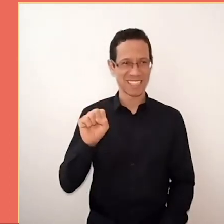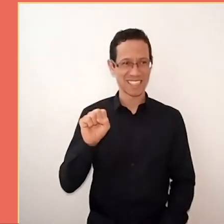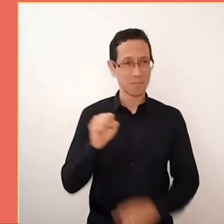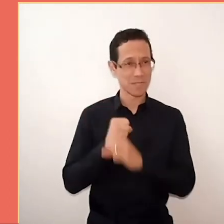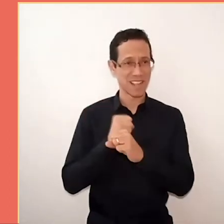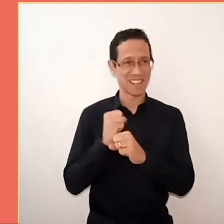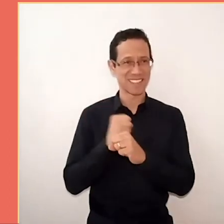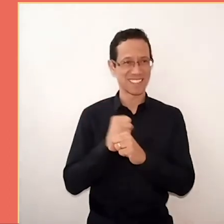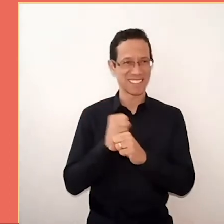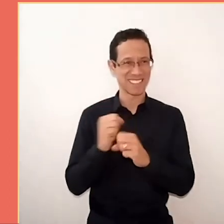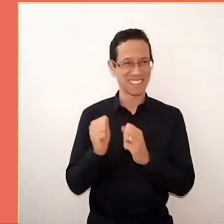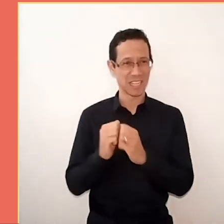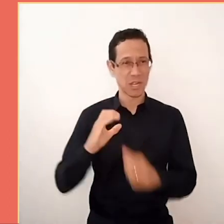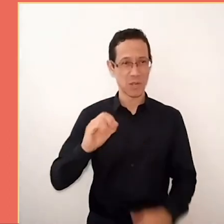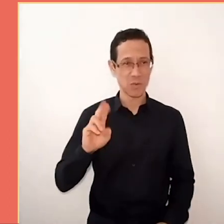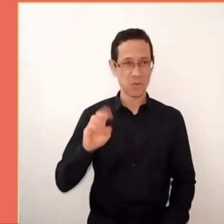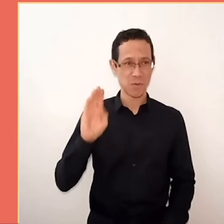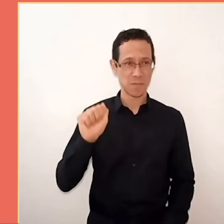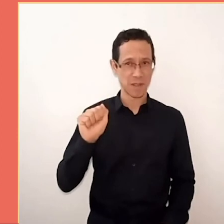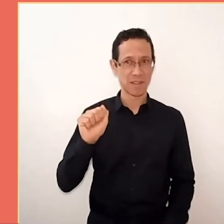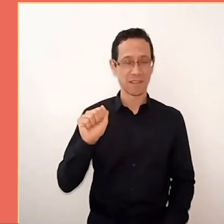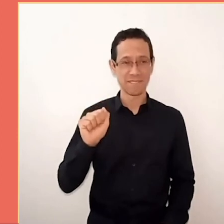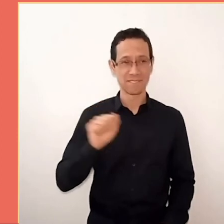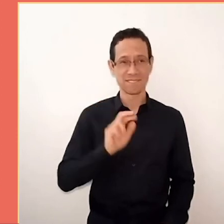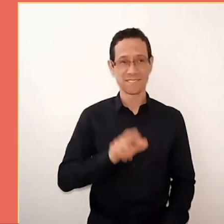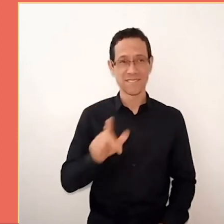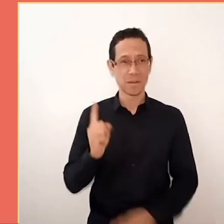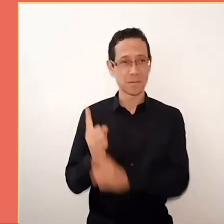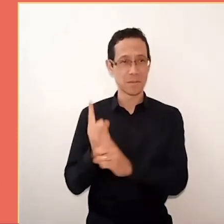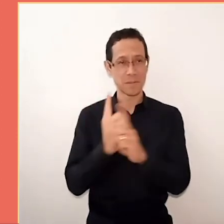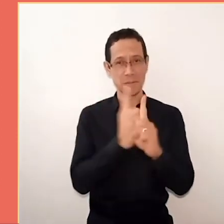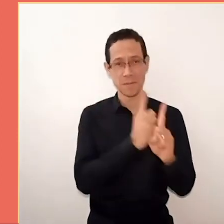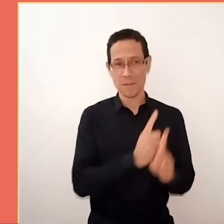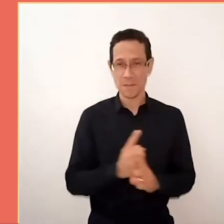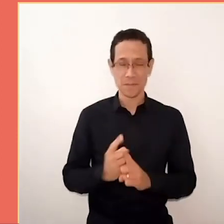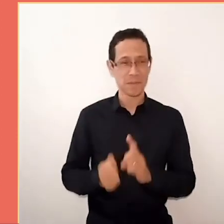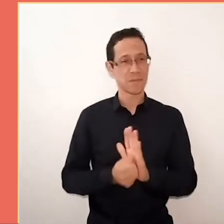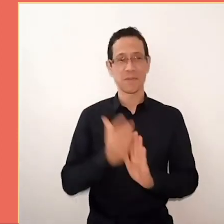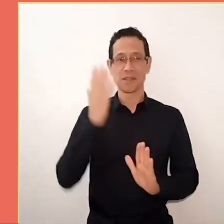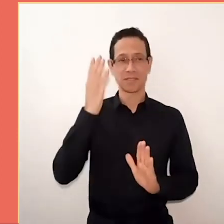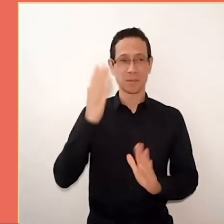Em Cuba, quantas vezes nos encontramos em Cuba, quantas vezes trabalhamos juntas,